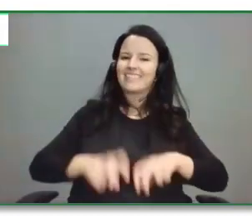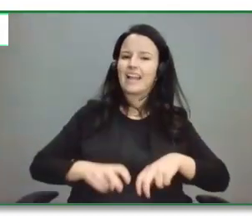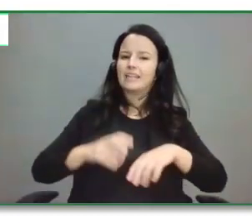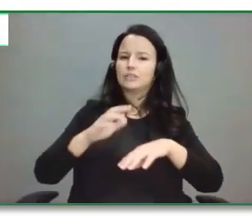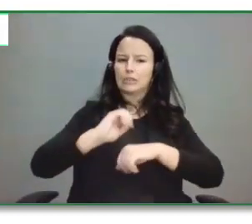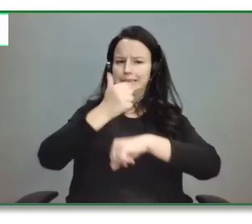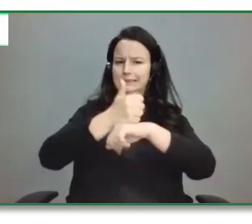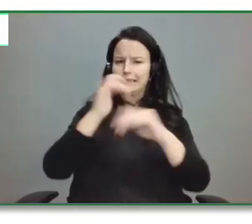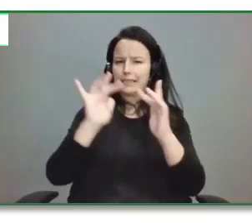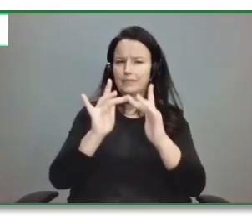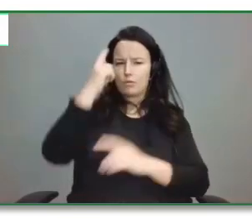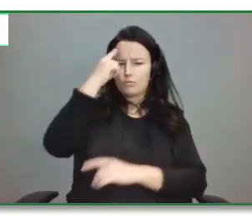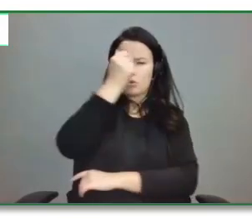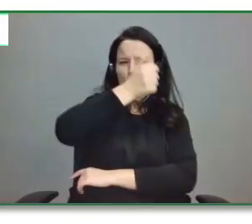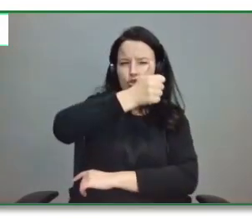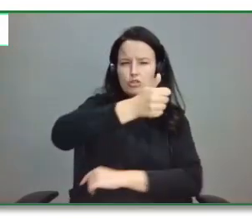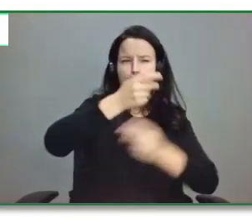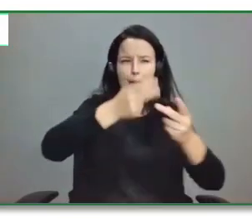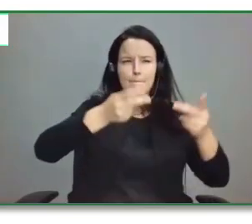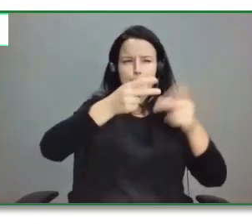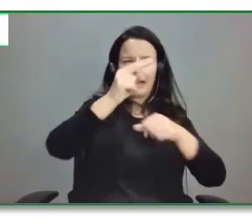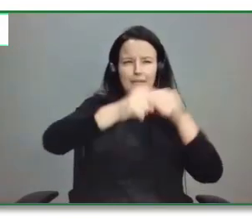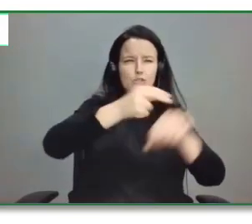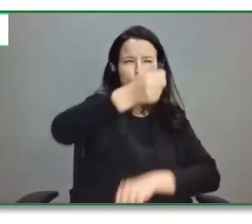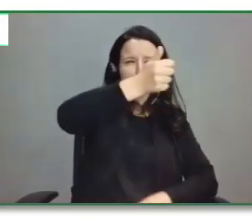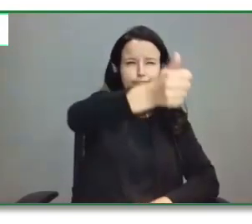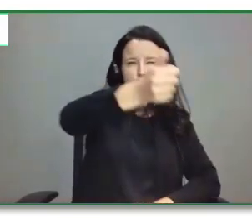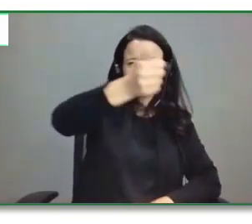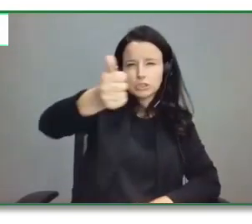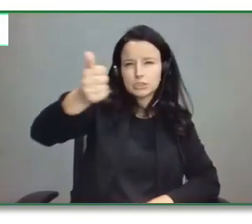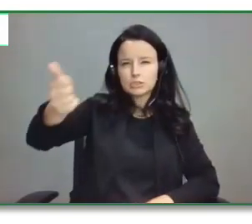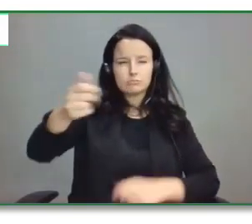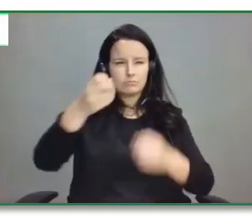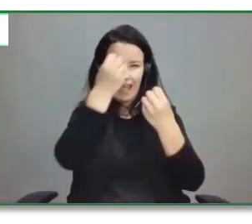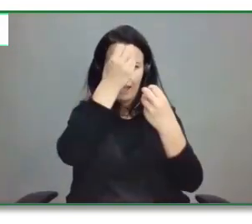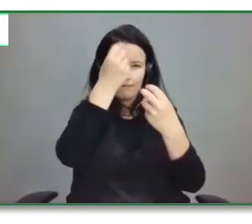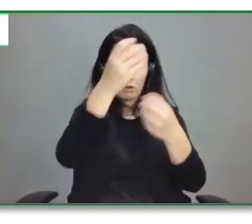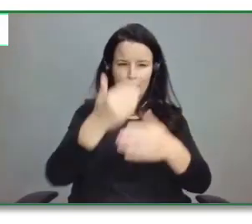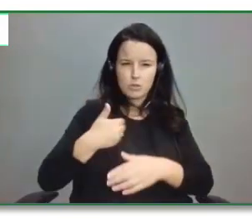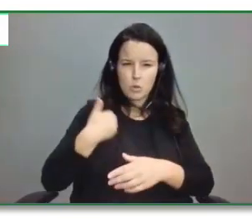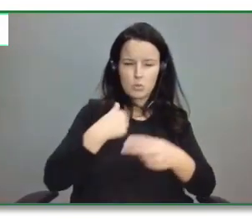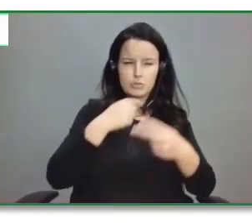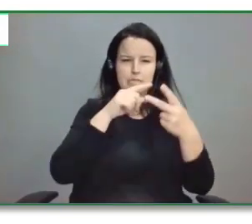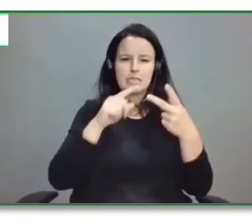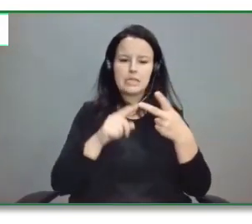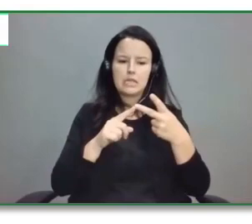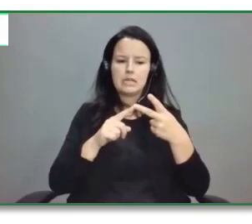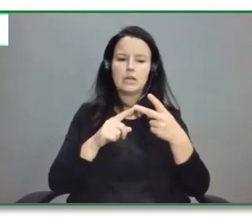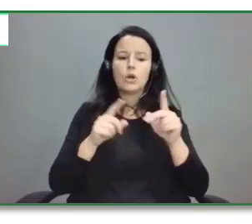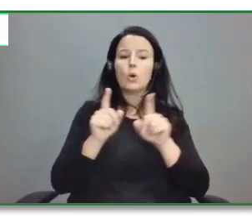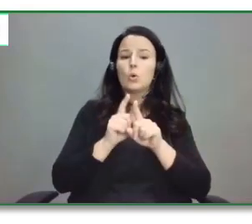parc national en termes d'informations